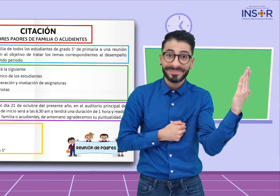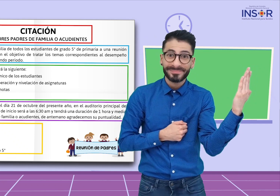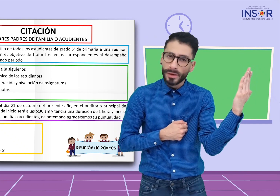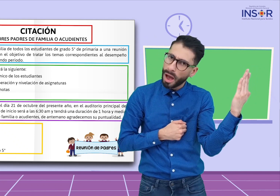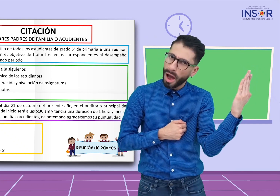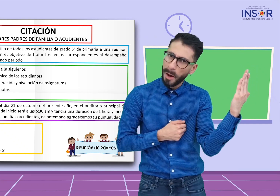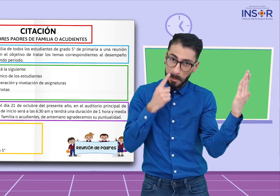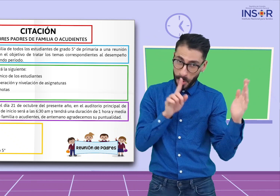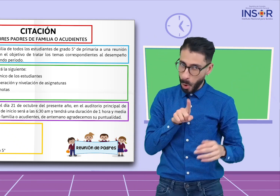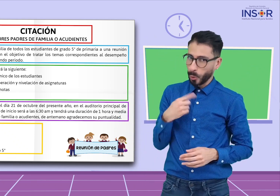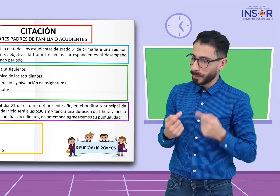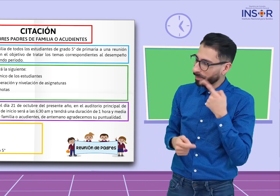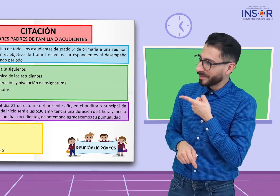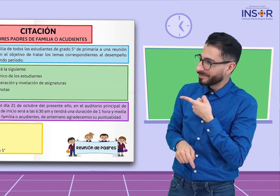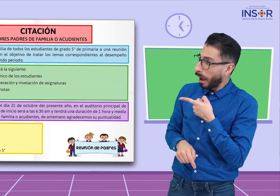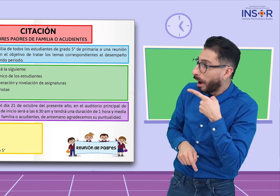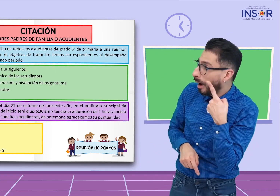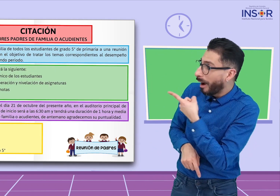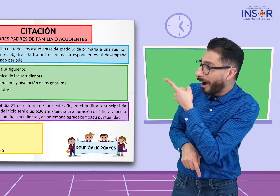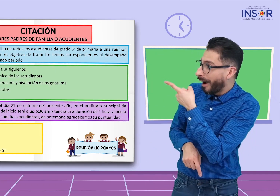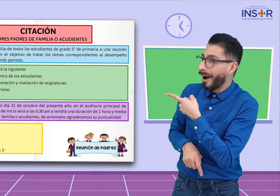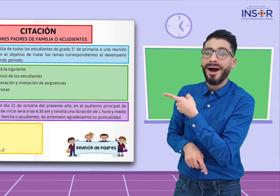Miremos nuevamente la imagen.